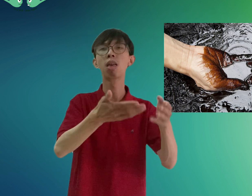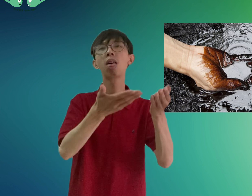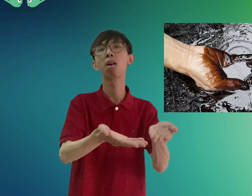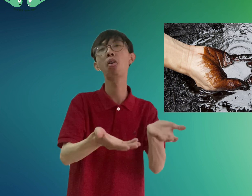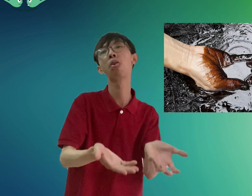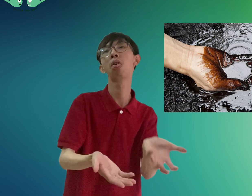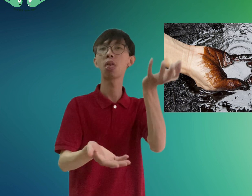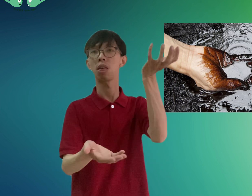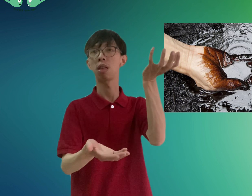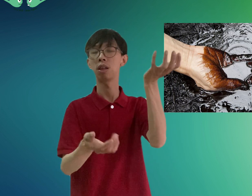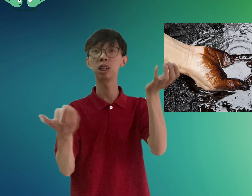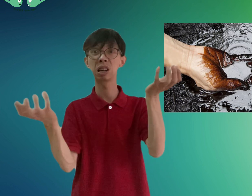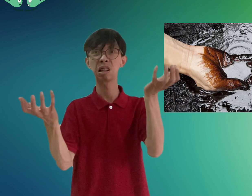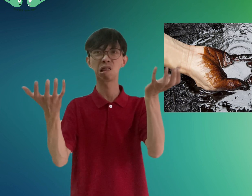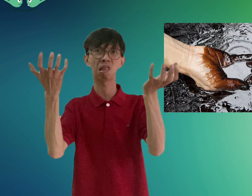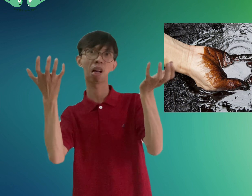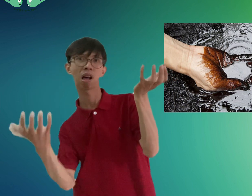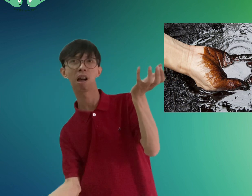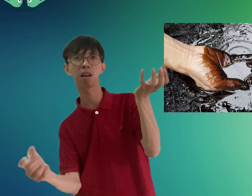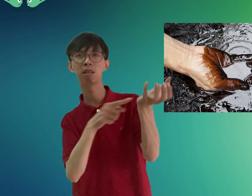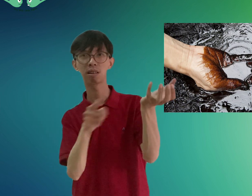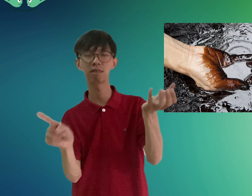nhẹ hơn nước.